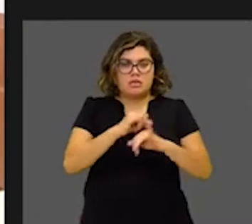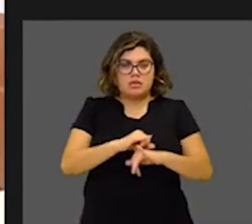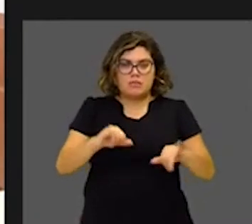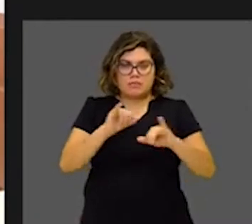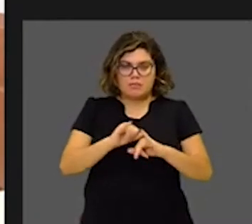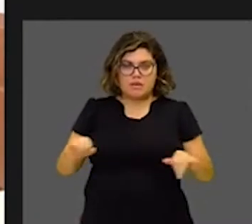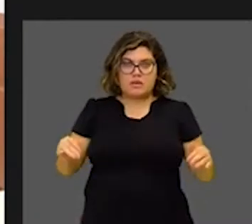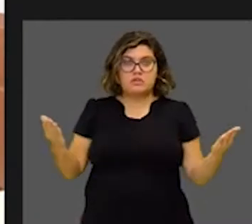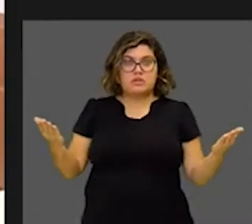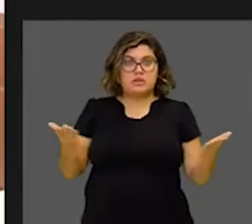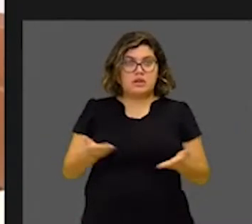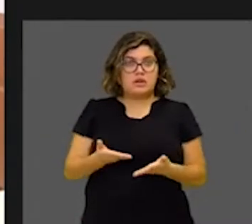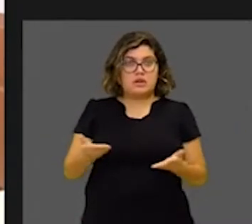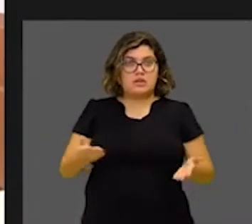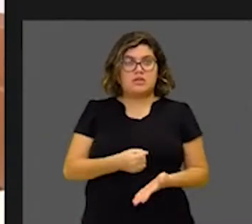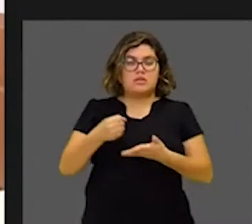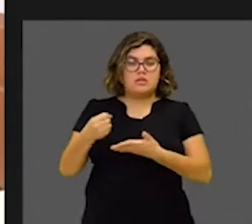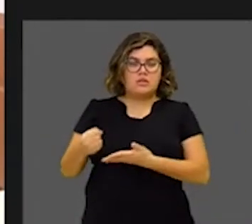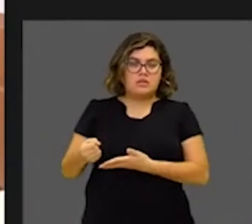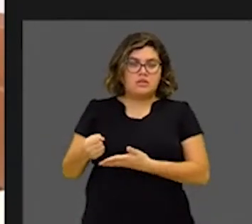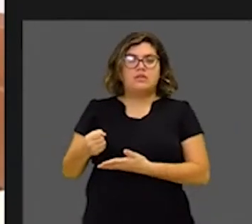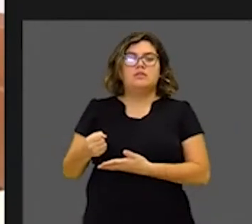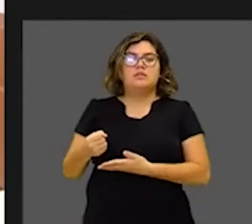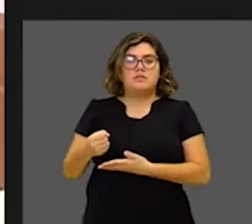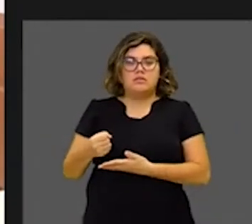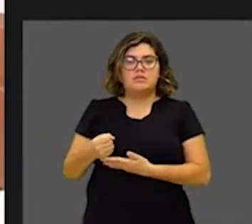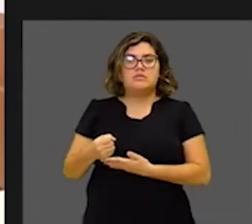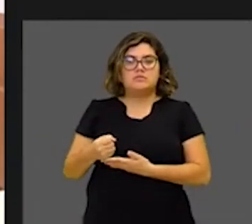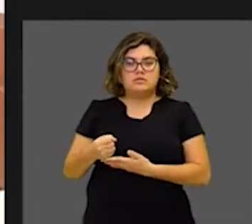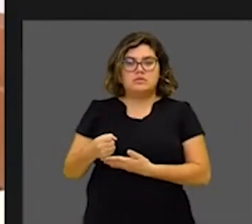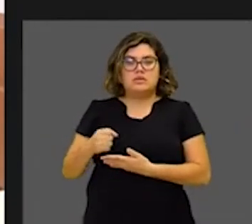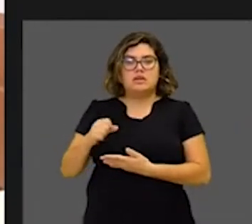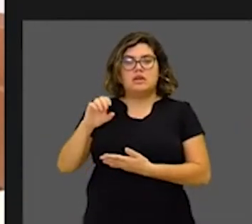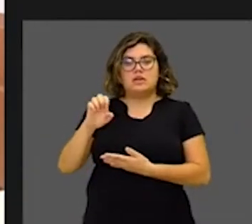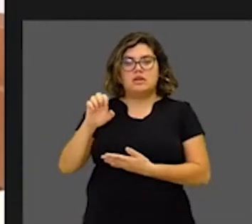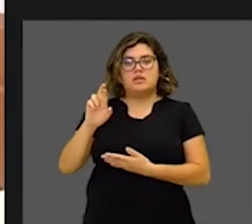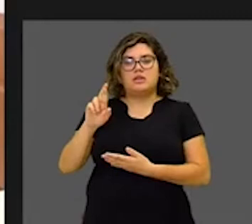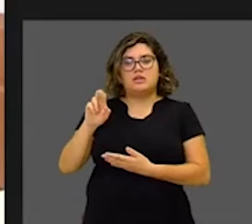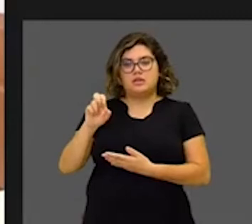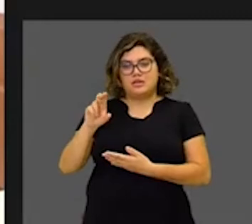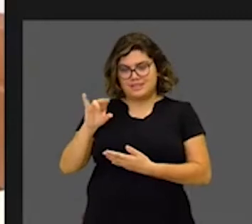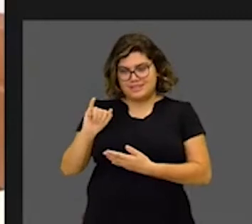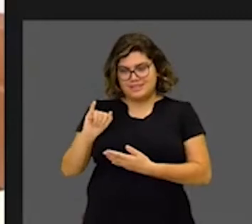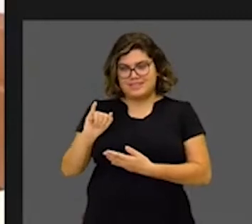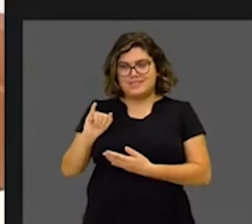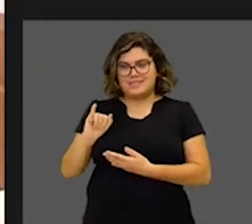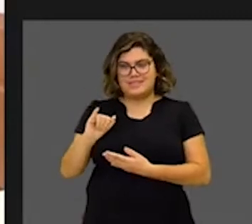a palavra professora Naila Neves ele se e que também tem a palavra pelo prazo de dez anos